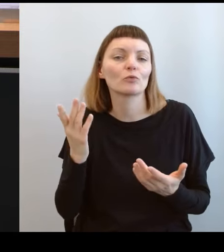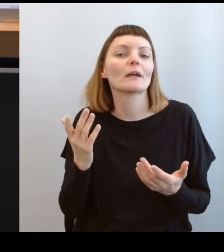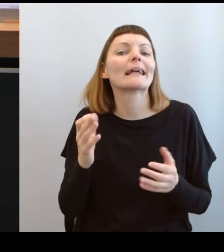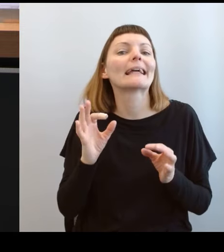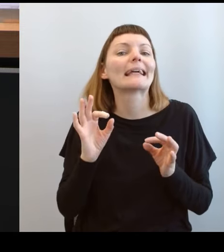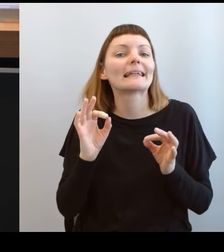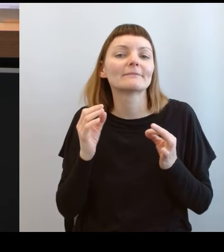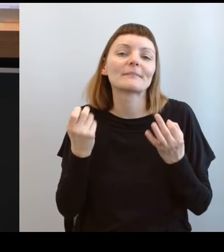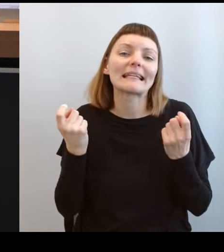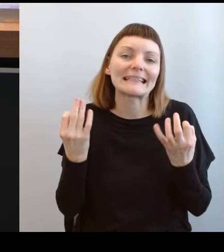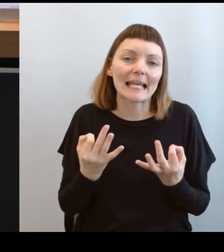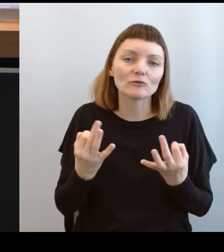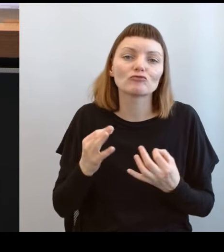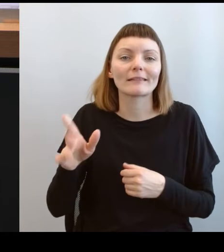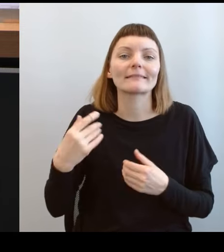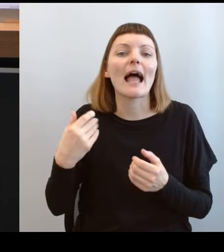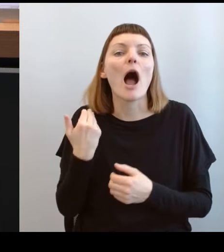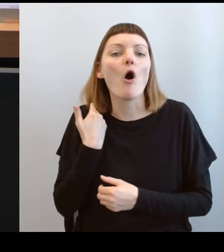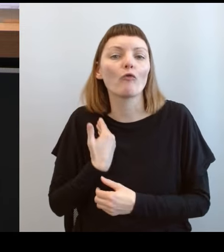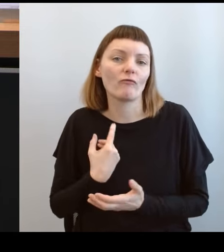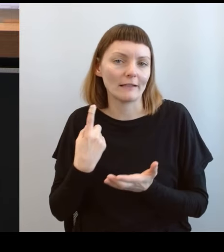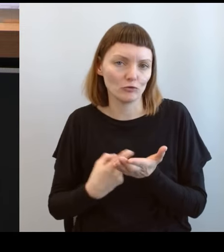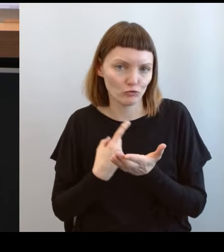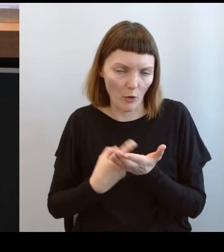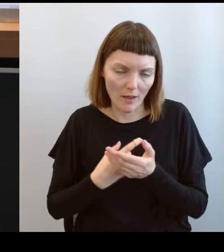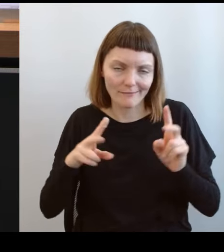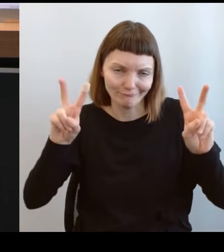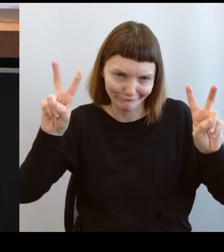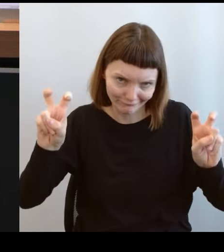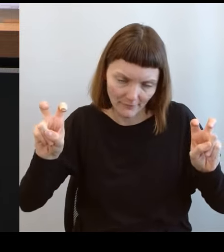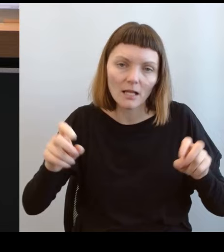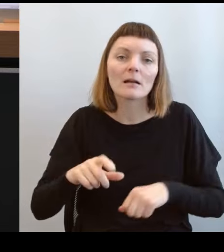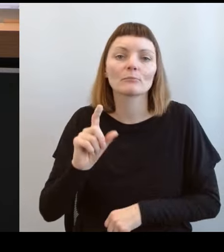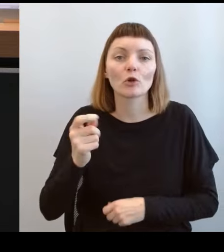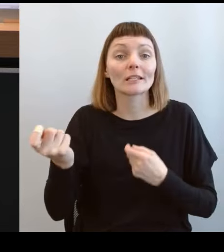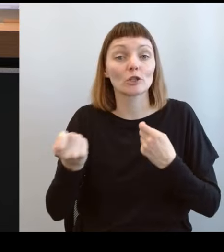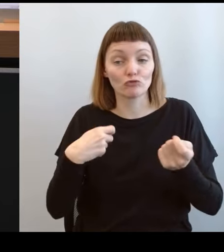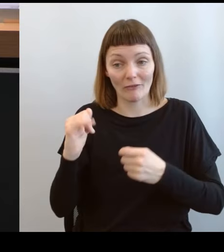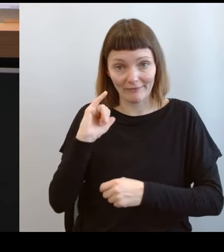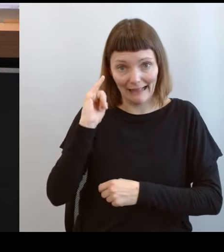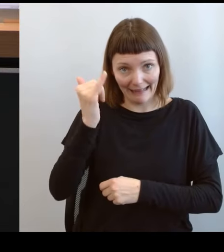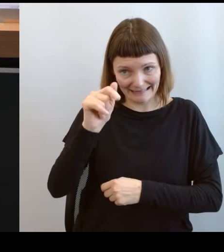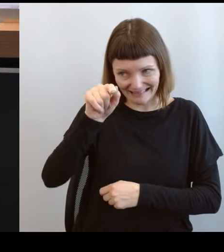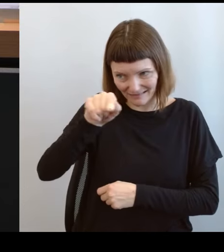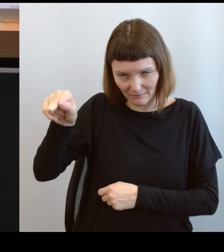Geschäftsreisenden an der Finanzierung der von ihnen genutzten Infrastruktur beteiligen und das ist aus